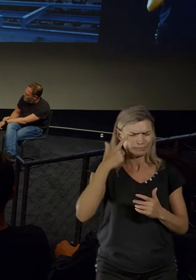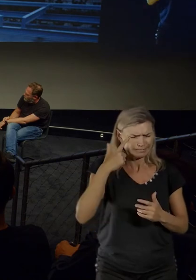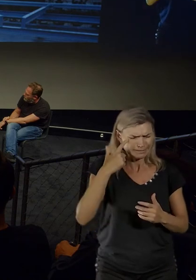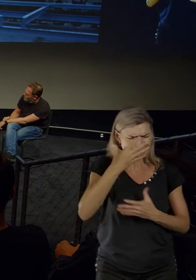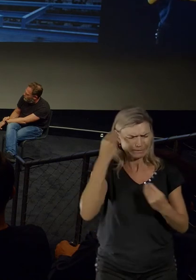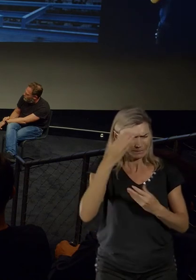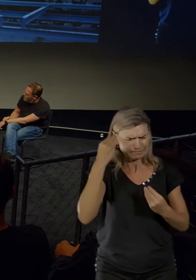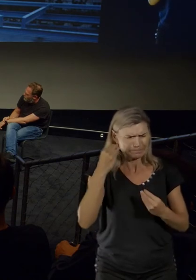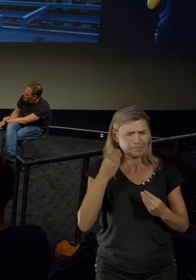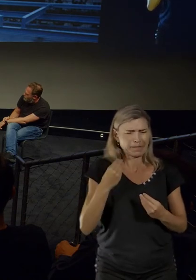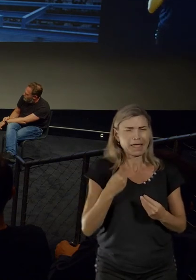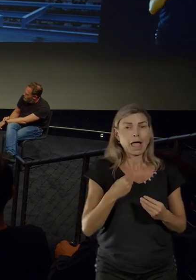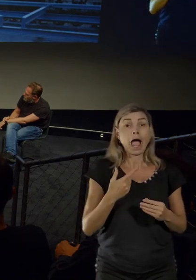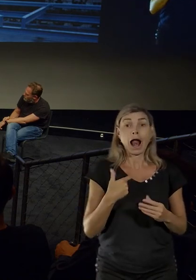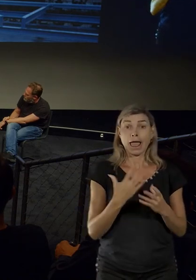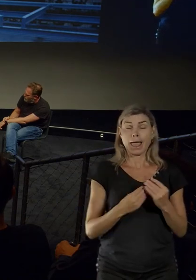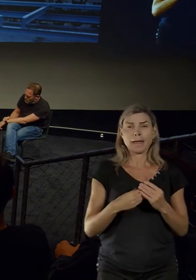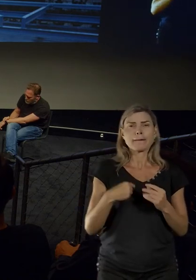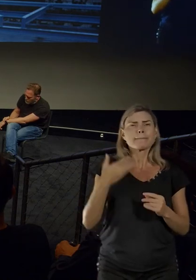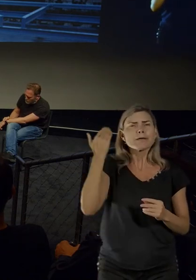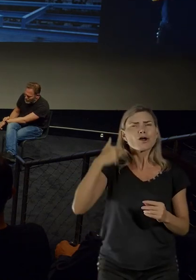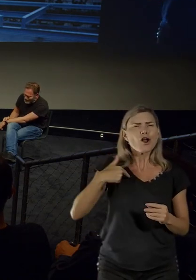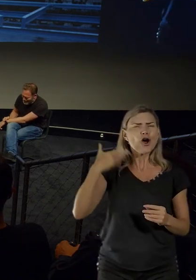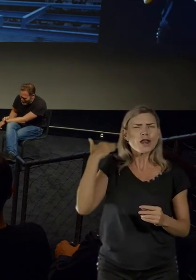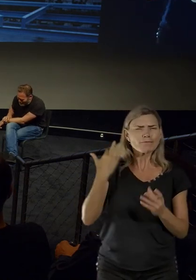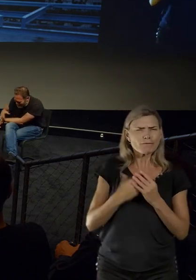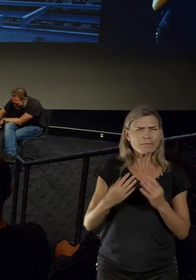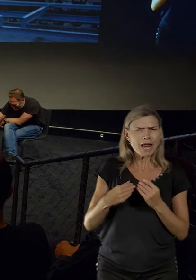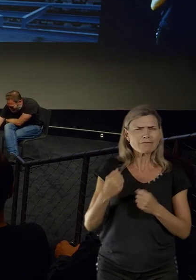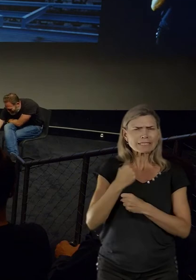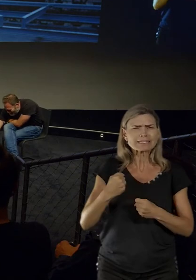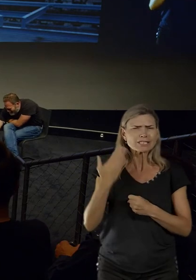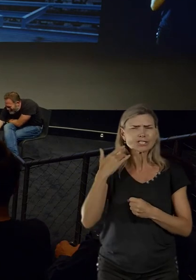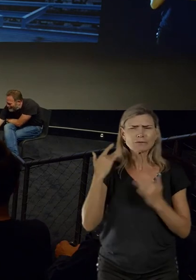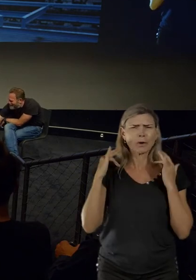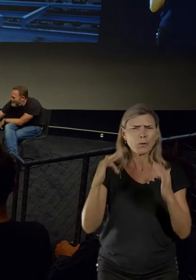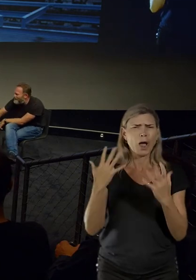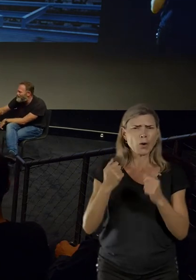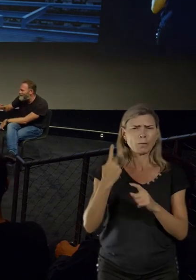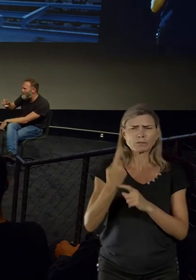Tak já vám můžu popsat ty Saaby, jak tam stály v té ulici... Ale je hrozně důležité teď říct, že